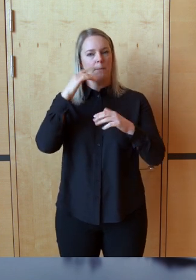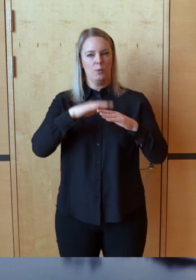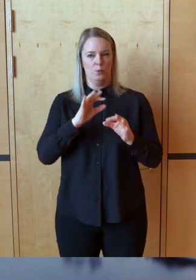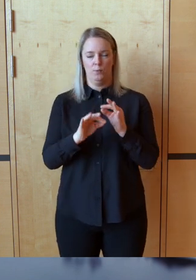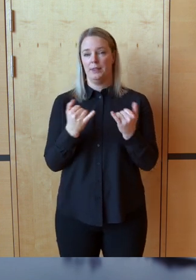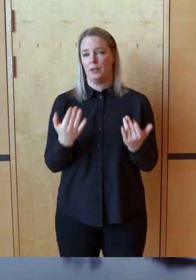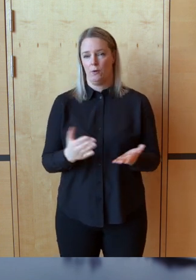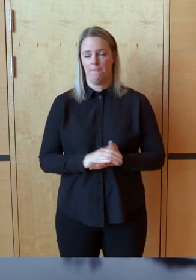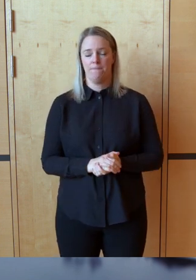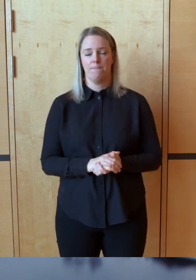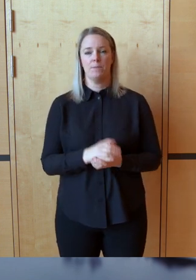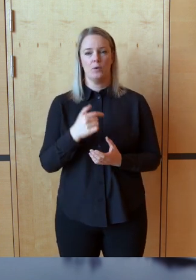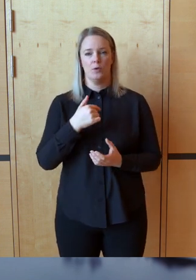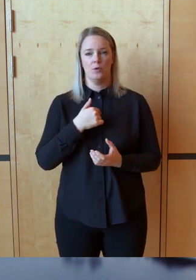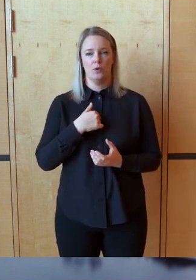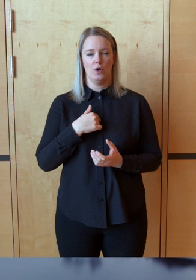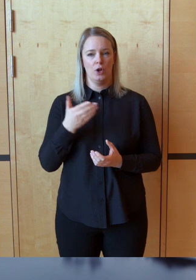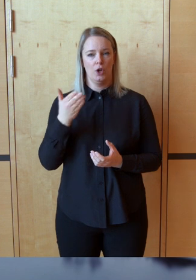Jag älskar bifall till KS förslag